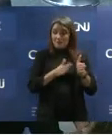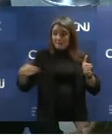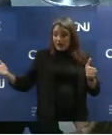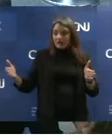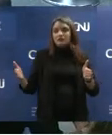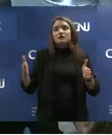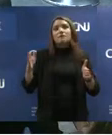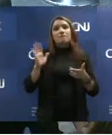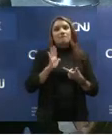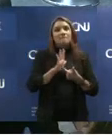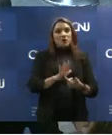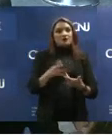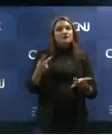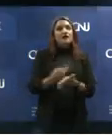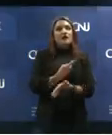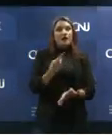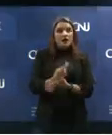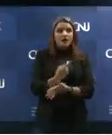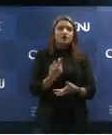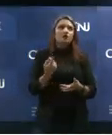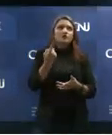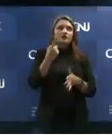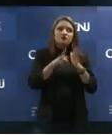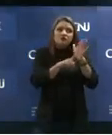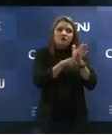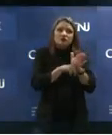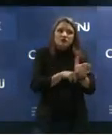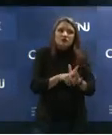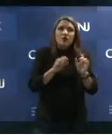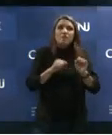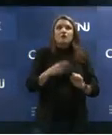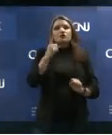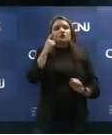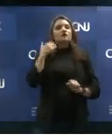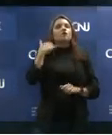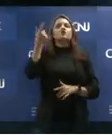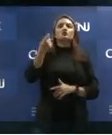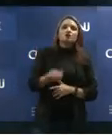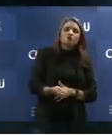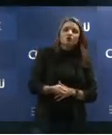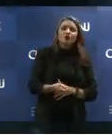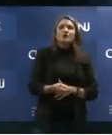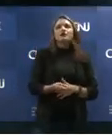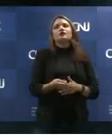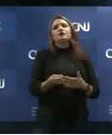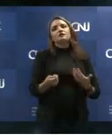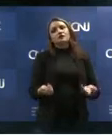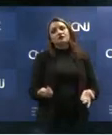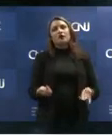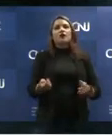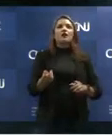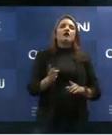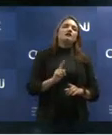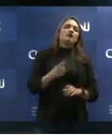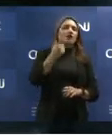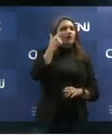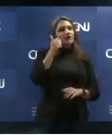você pode verificar que o juiz, quanto mais mente, deixa de apreciar os processos, não vai à vara que ele não é nascida.